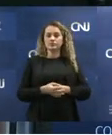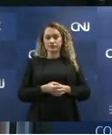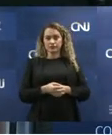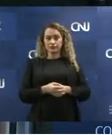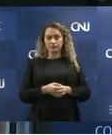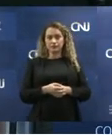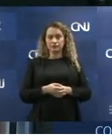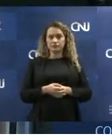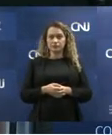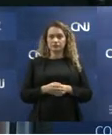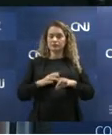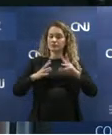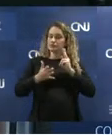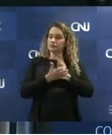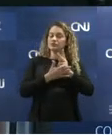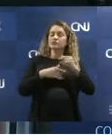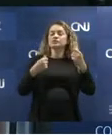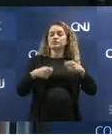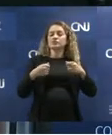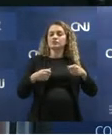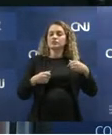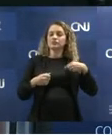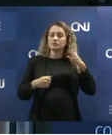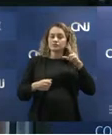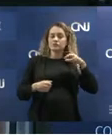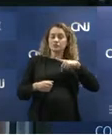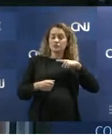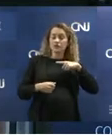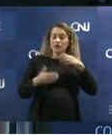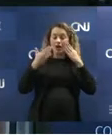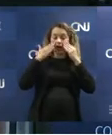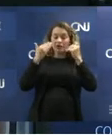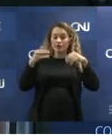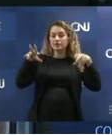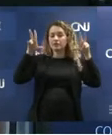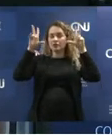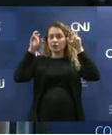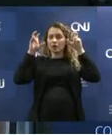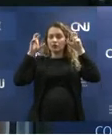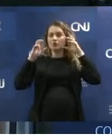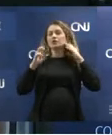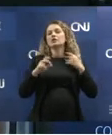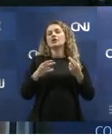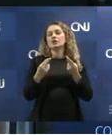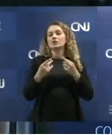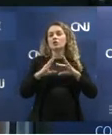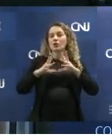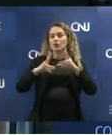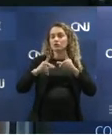que foi necessário ter atenção a esse tema com todos que apresentarem com o cuidado do voto.